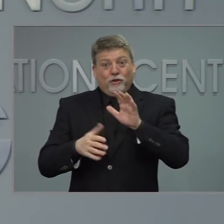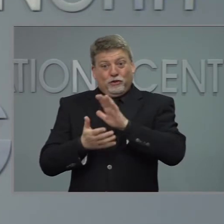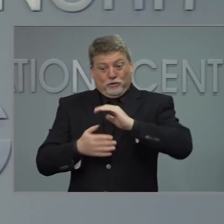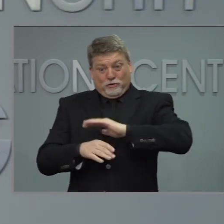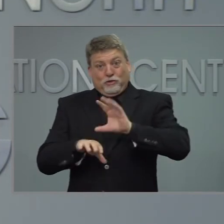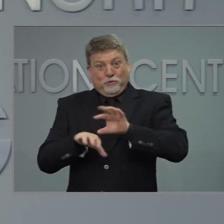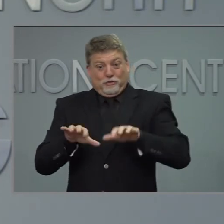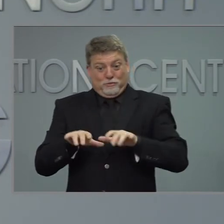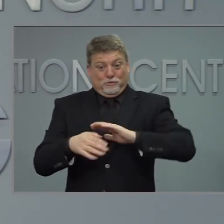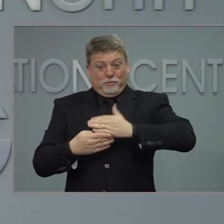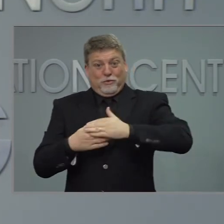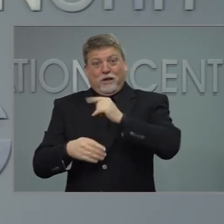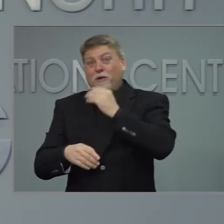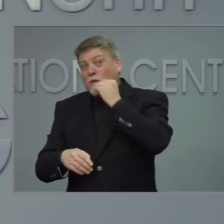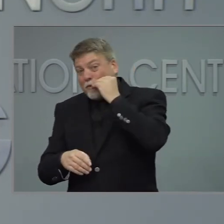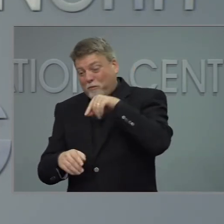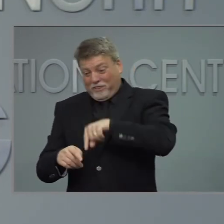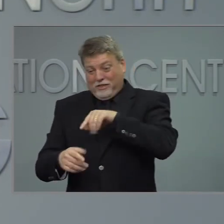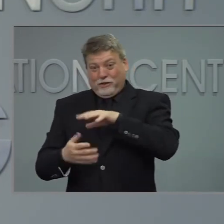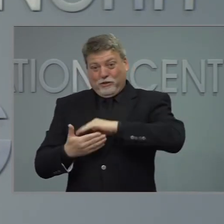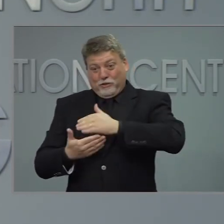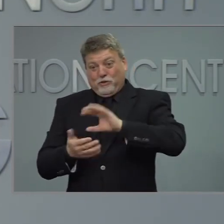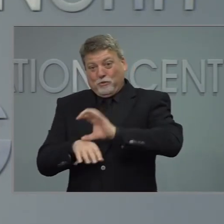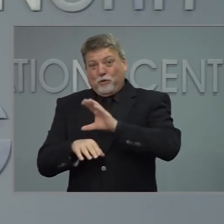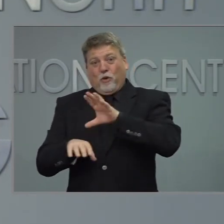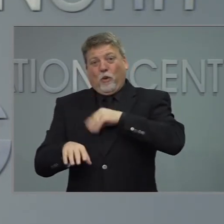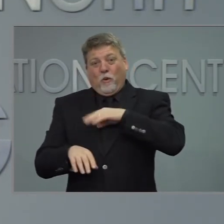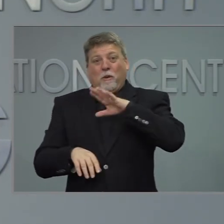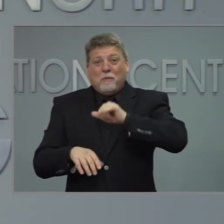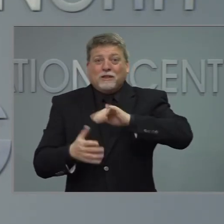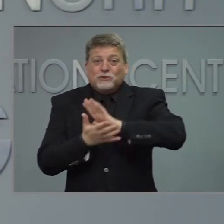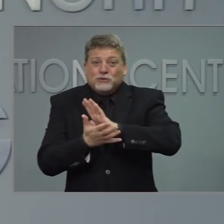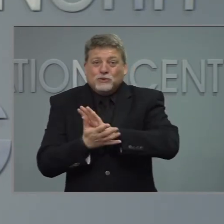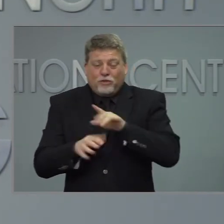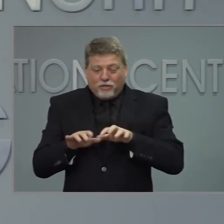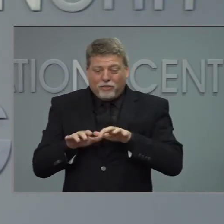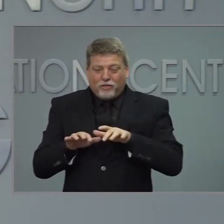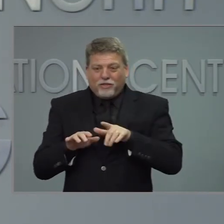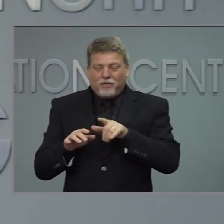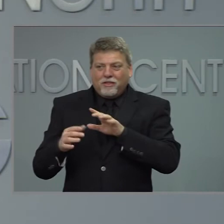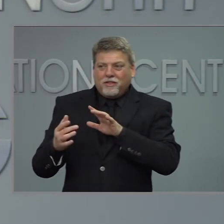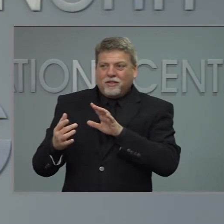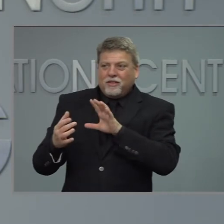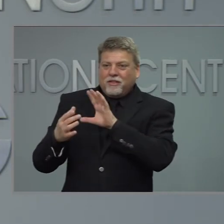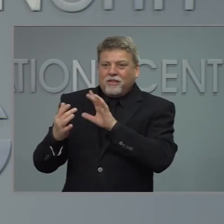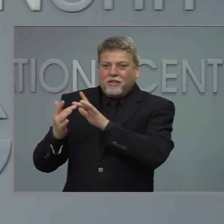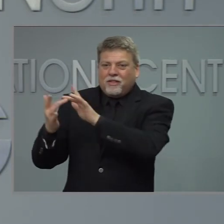It Pérez y los depredadores que están atacando las computadores de las escuelas, y hay algo que